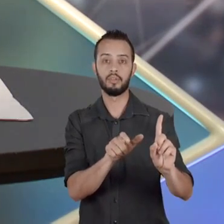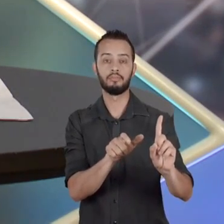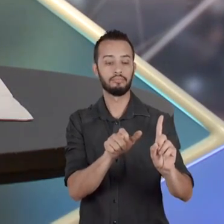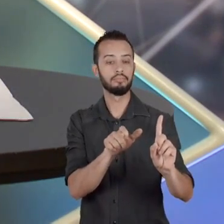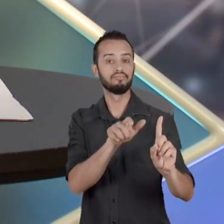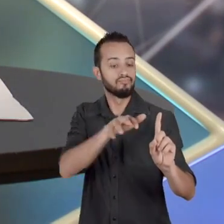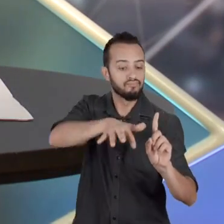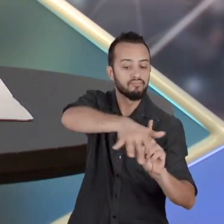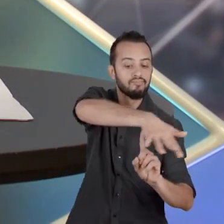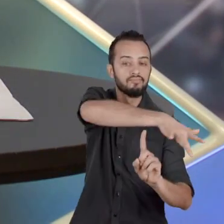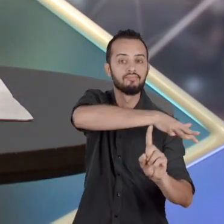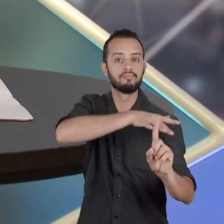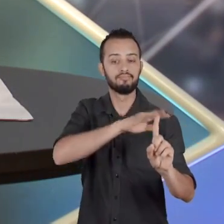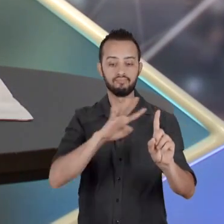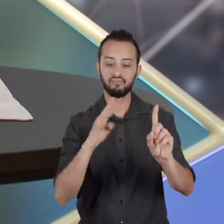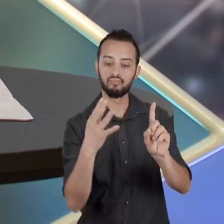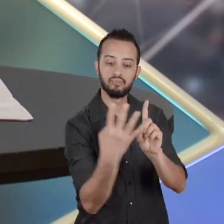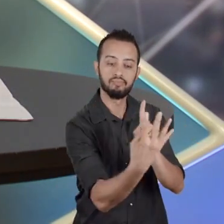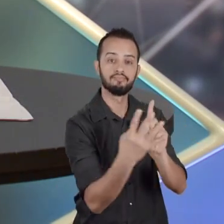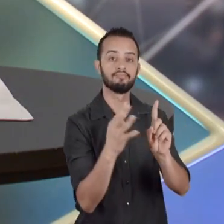o sujeito e o outro.